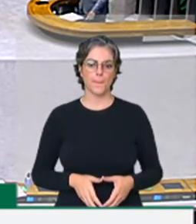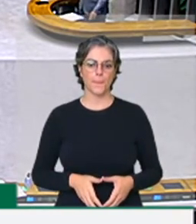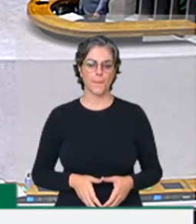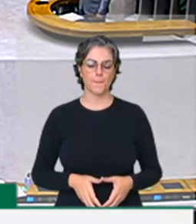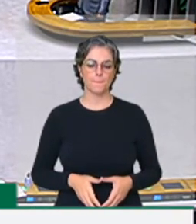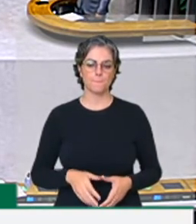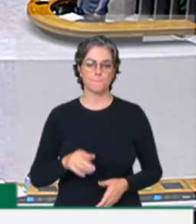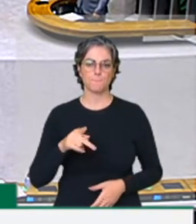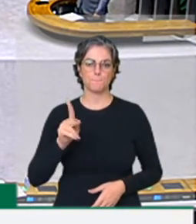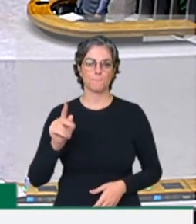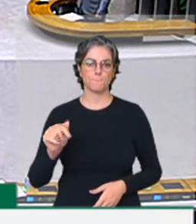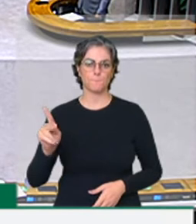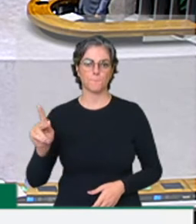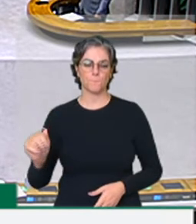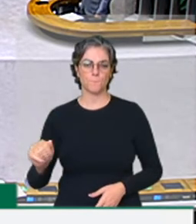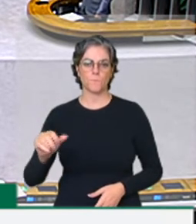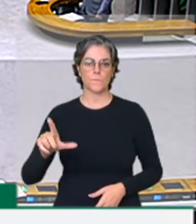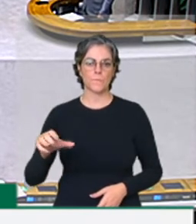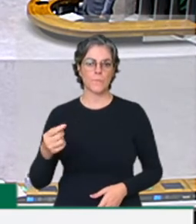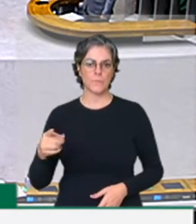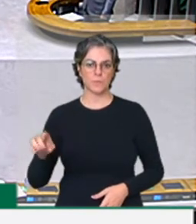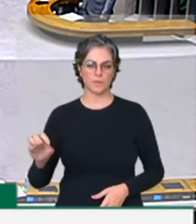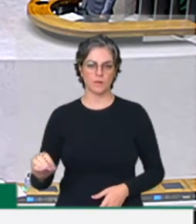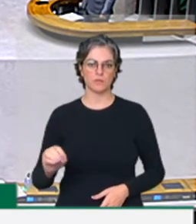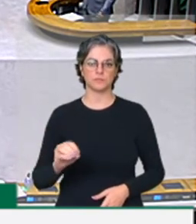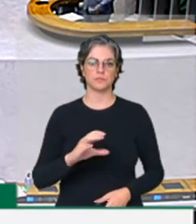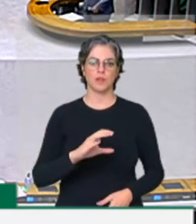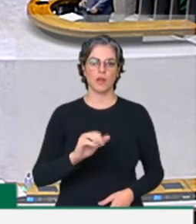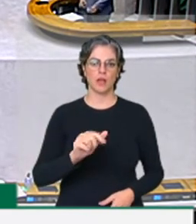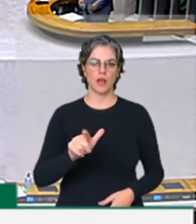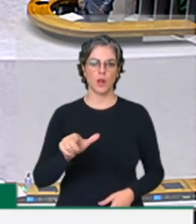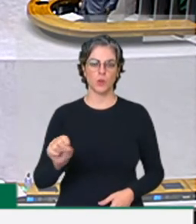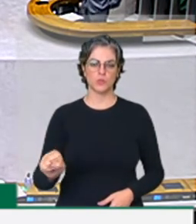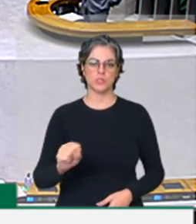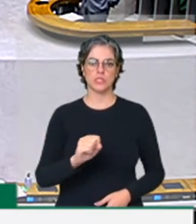TITULARES. PELO BLOCO. TITULARES CACÁLEÃO, CARLOS SAMPAIO, CESSO IA DE